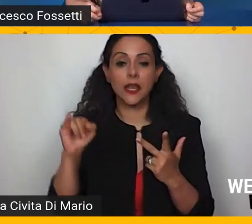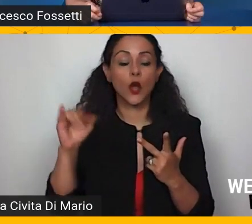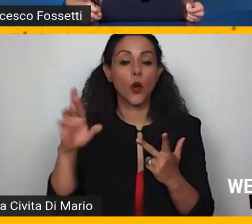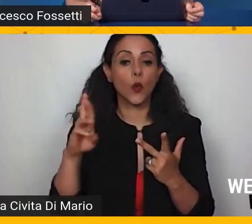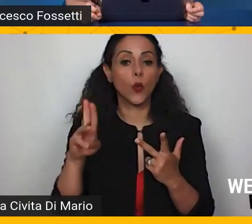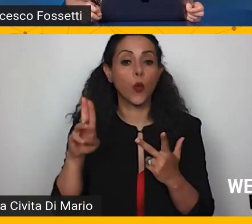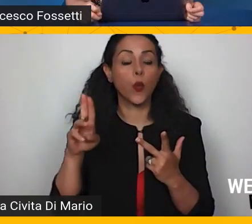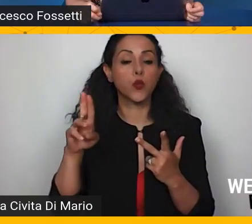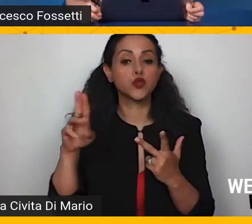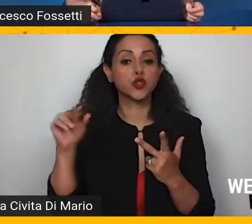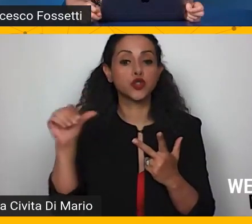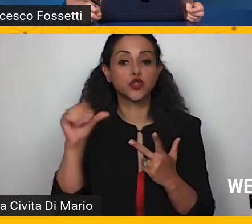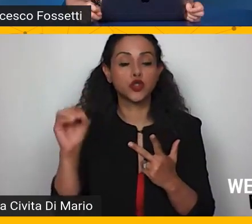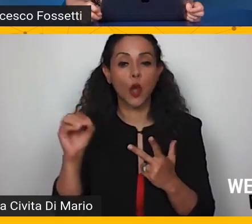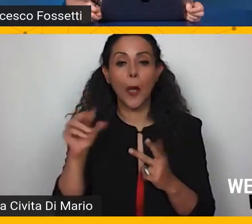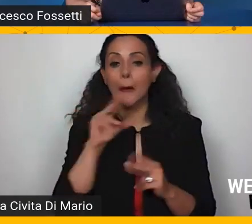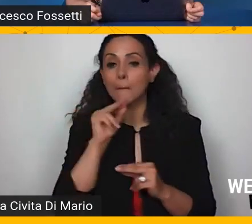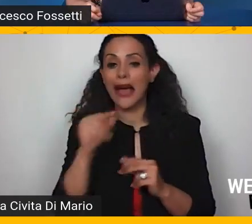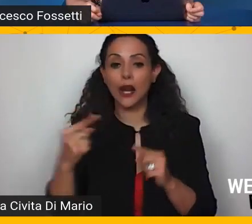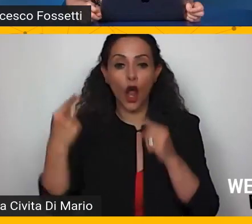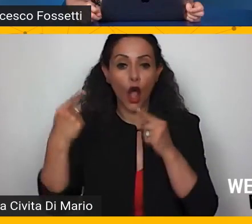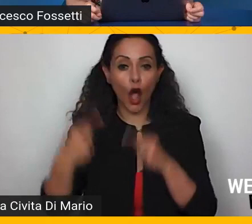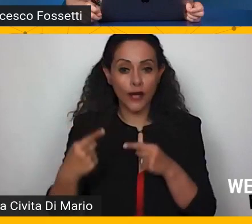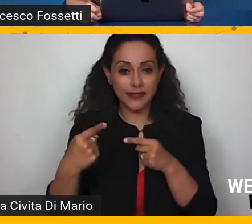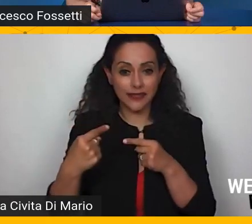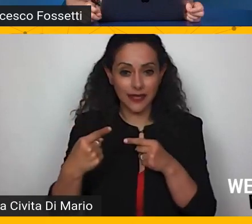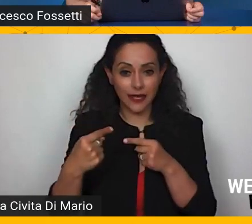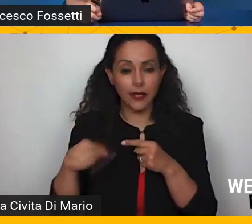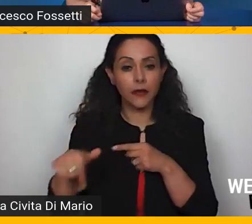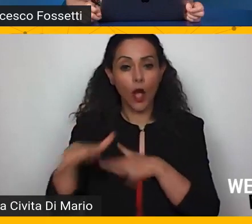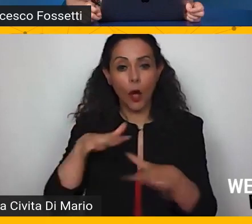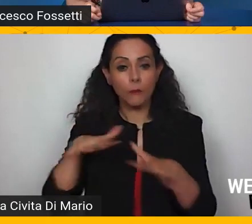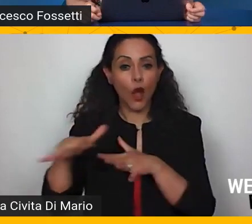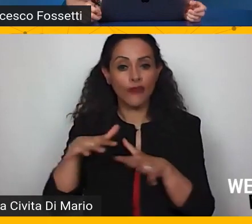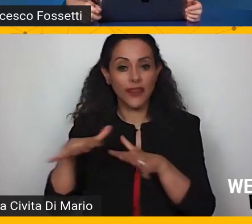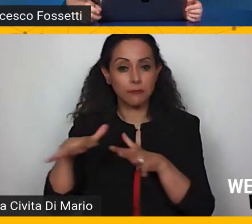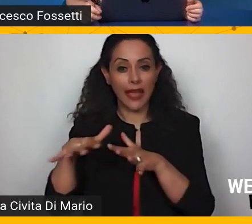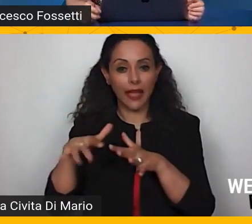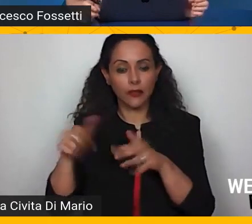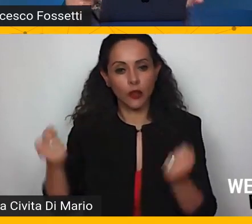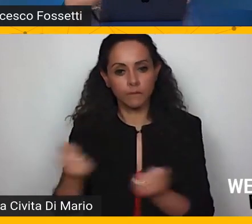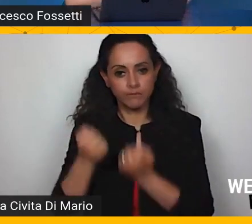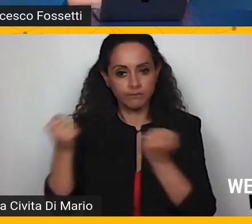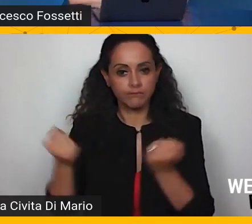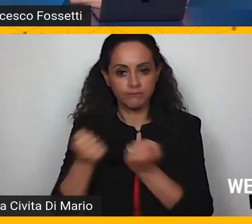Parole Ostili la il movimento